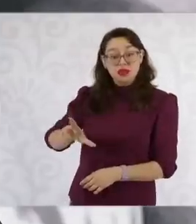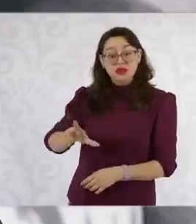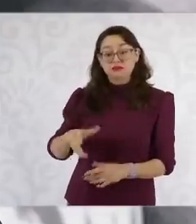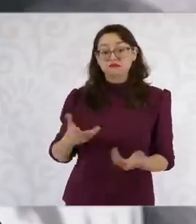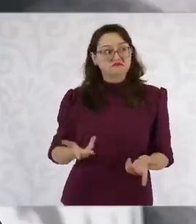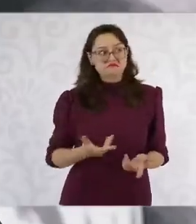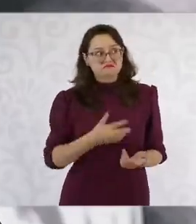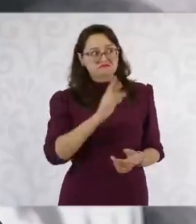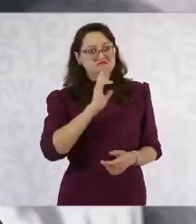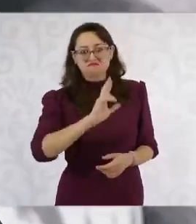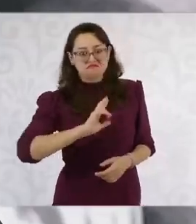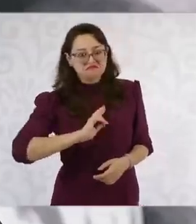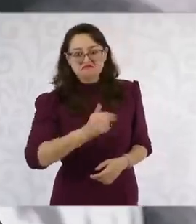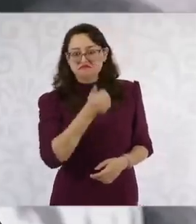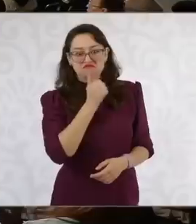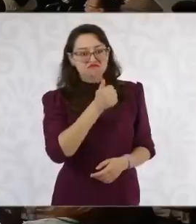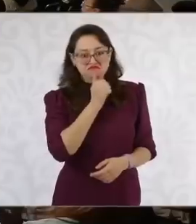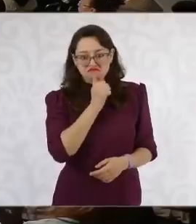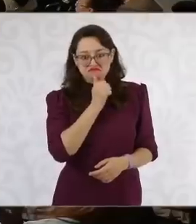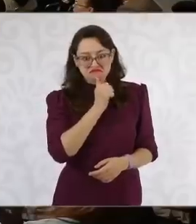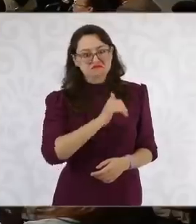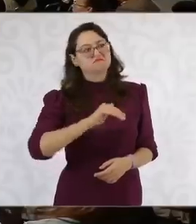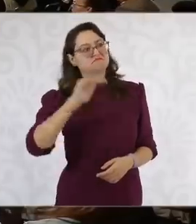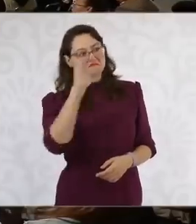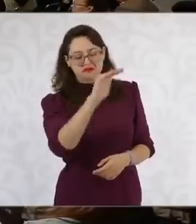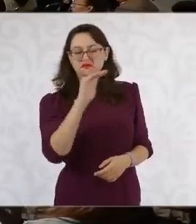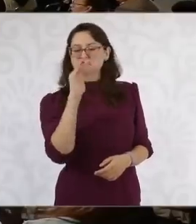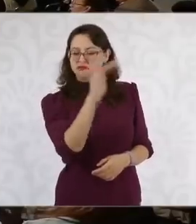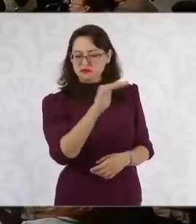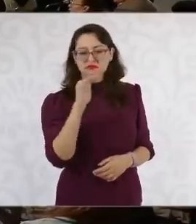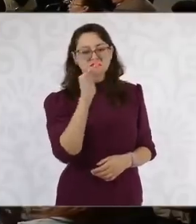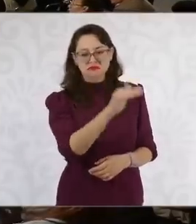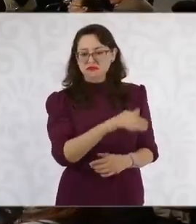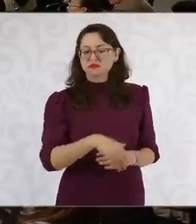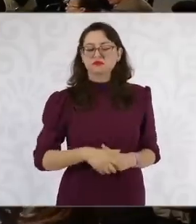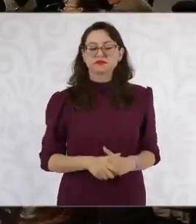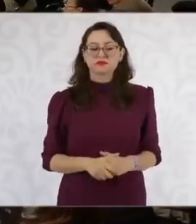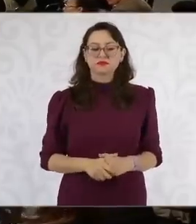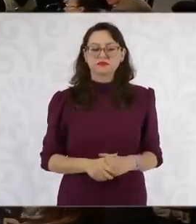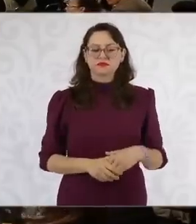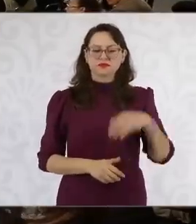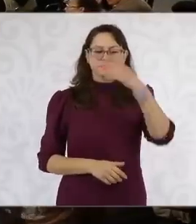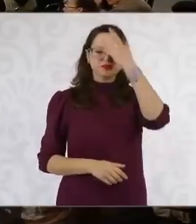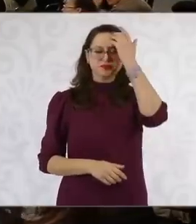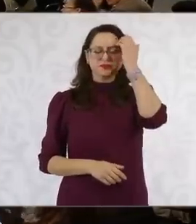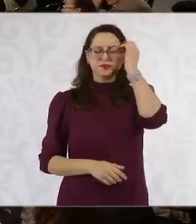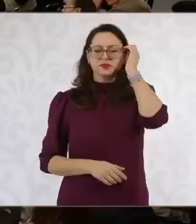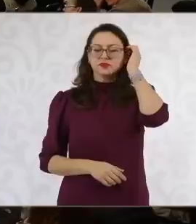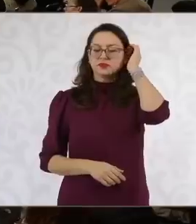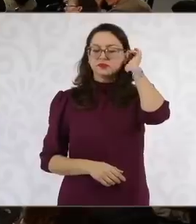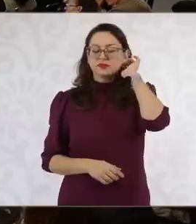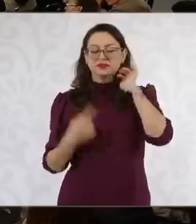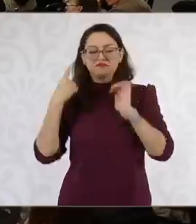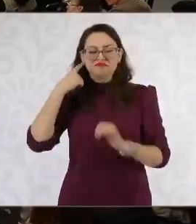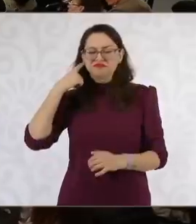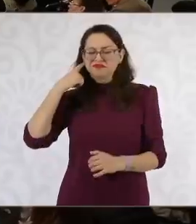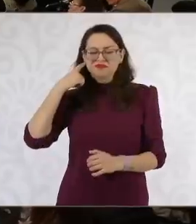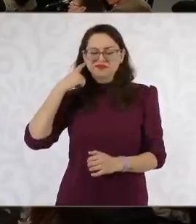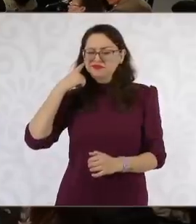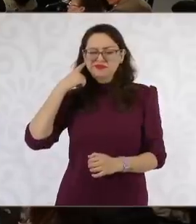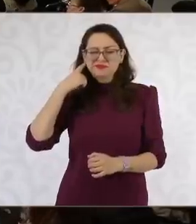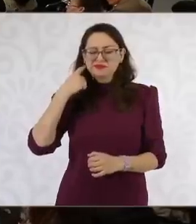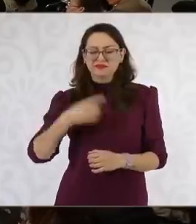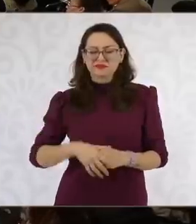ninguna manera Sí señora sus órdenes sobre el caso García Luna hay una hay un hoyo negro de